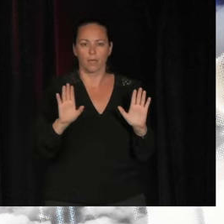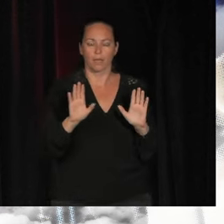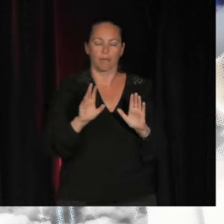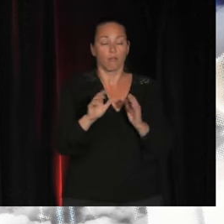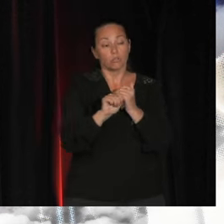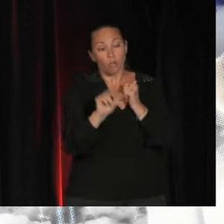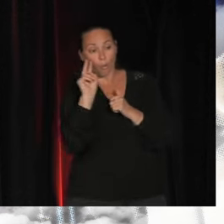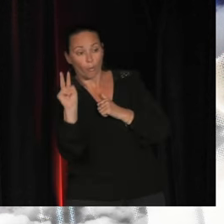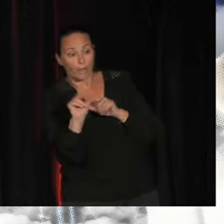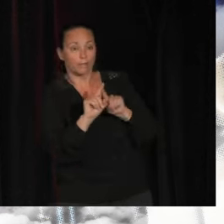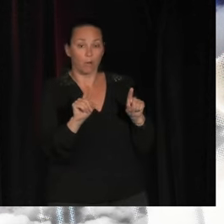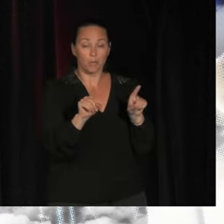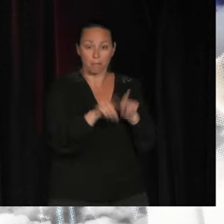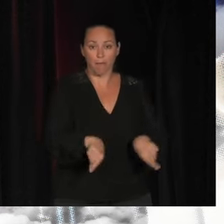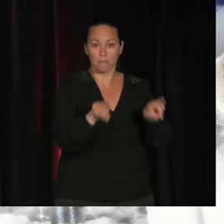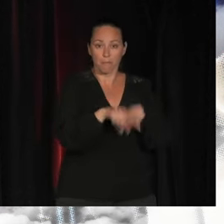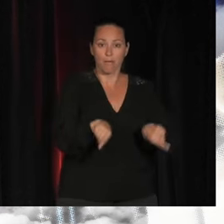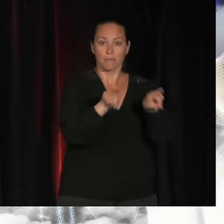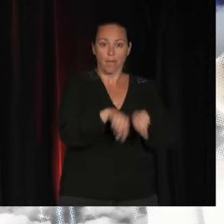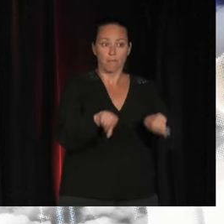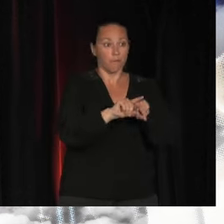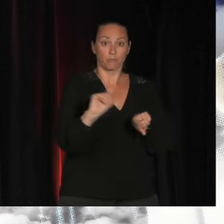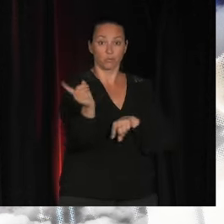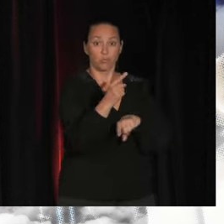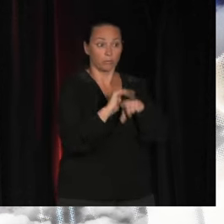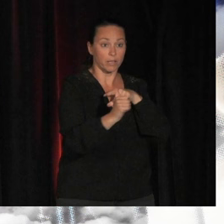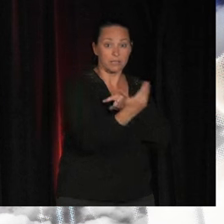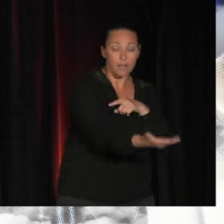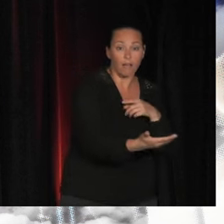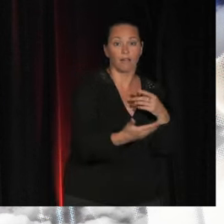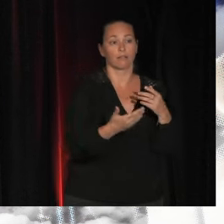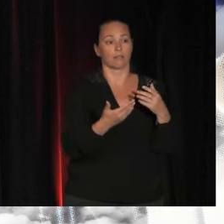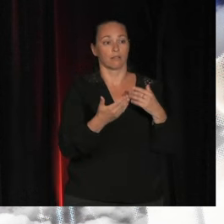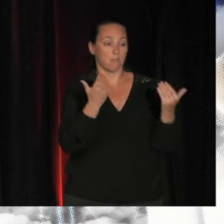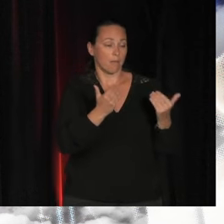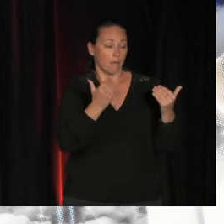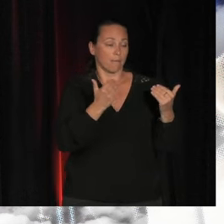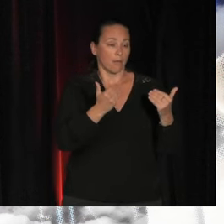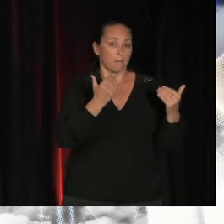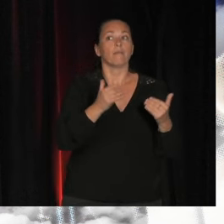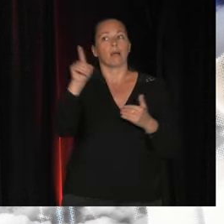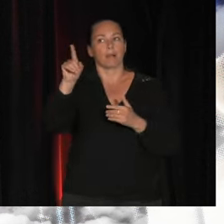à regarder, mais c'était toujours la même chose. Tout le monde, tout le temps, jouait ça et je crois que ça a duré assez longtemps avant qu'ils (nerf) ça.